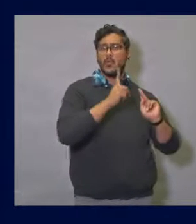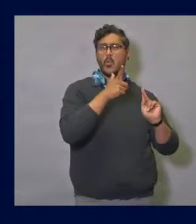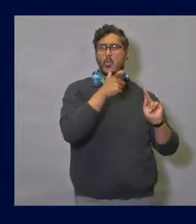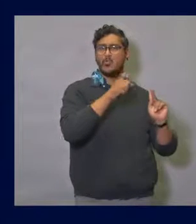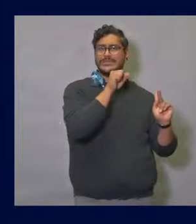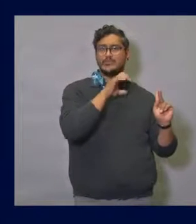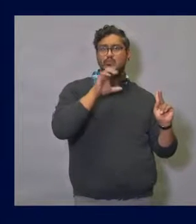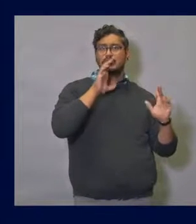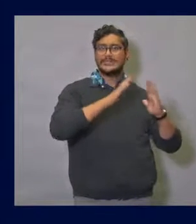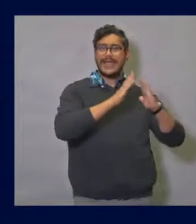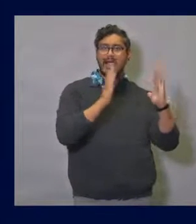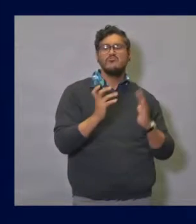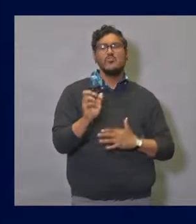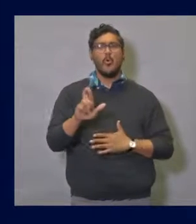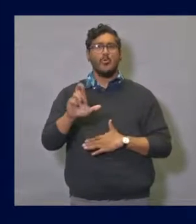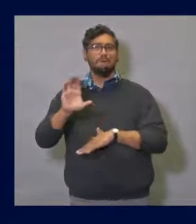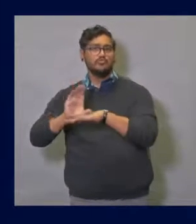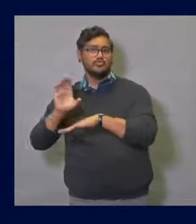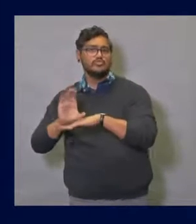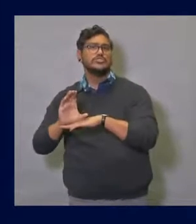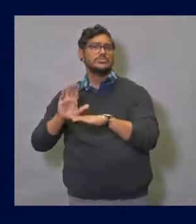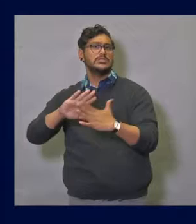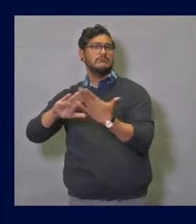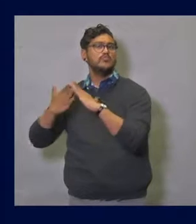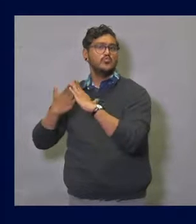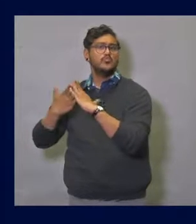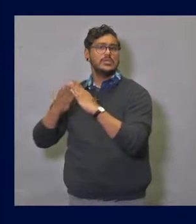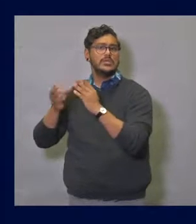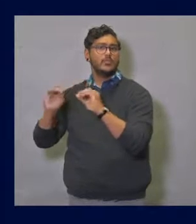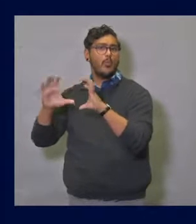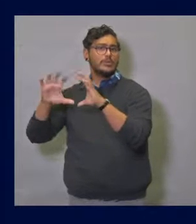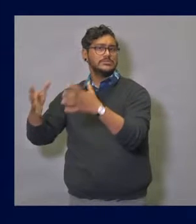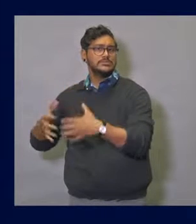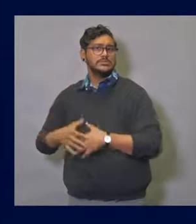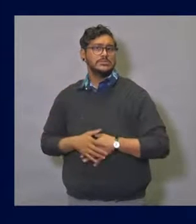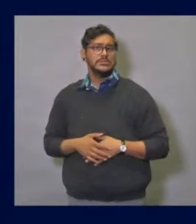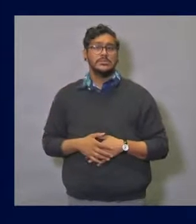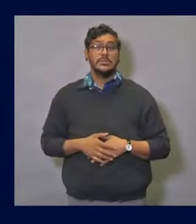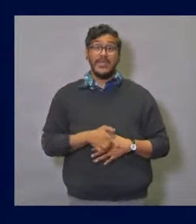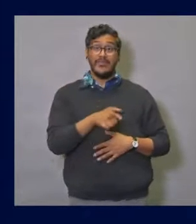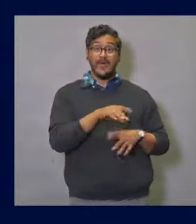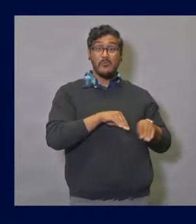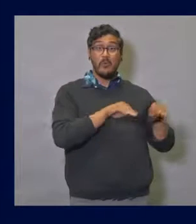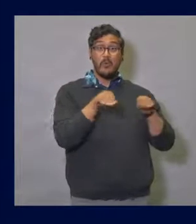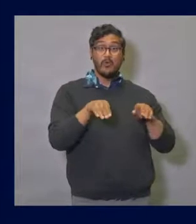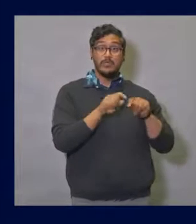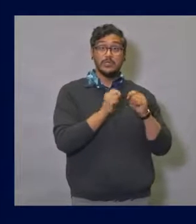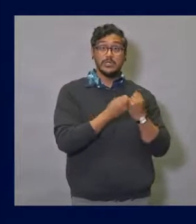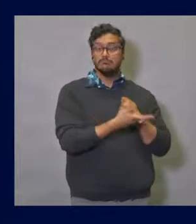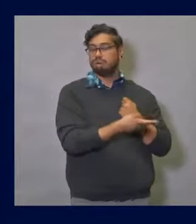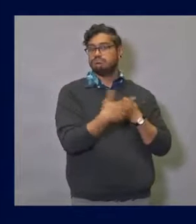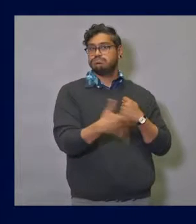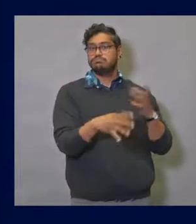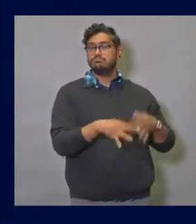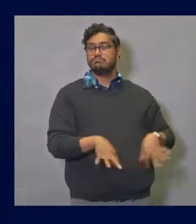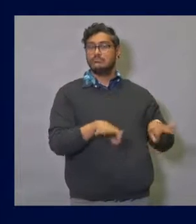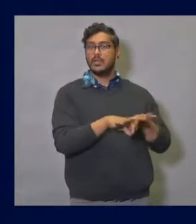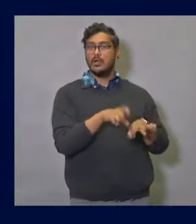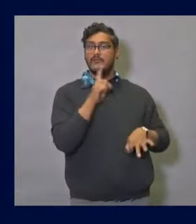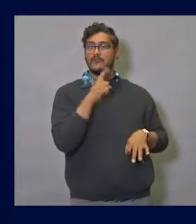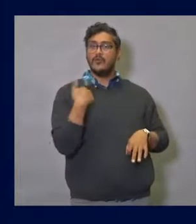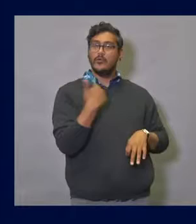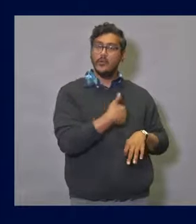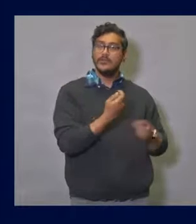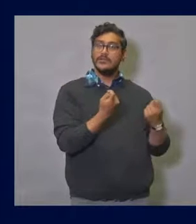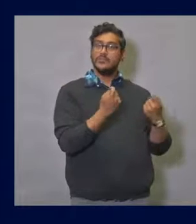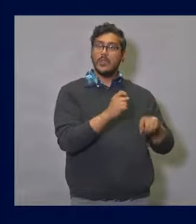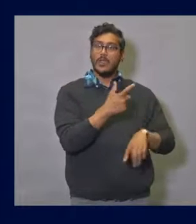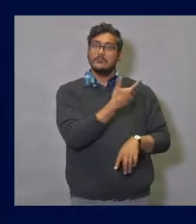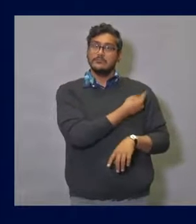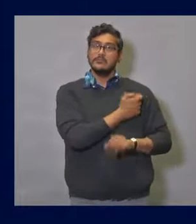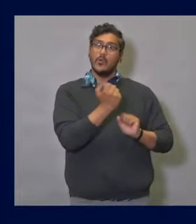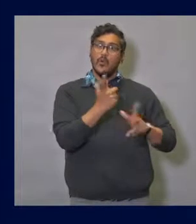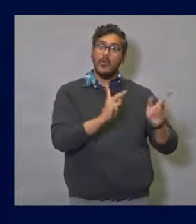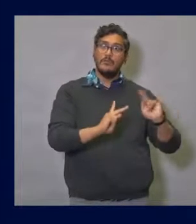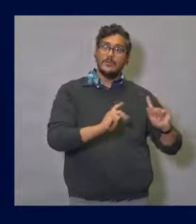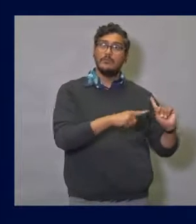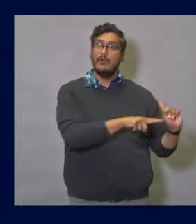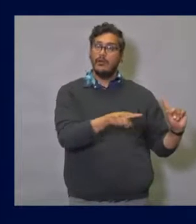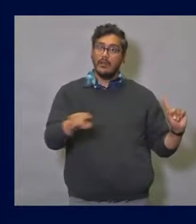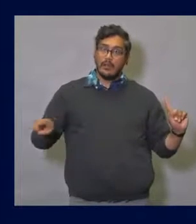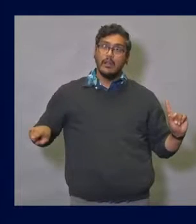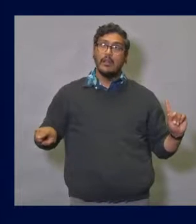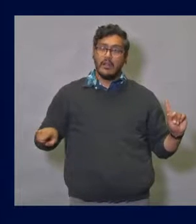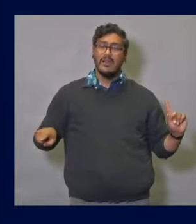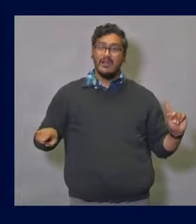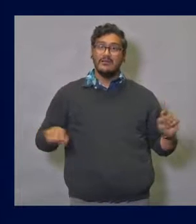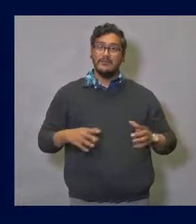MÓVILES ESTÁN PROGRAMADOS PARA